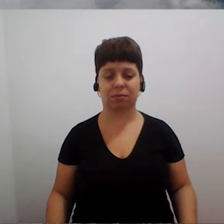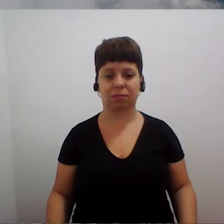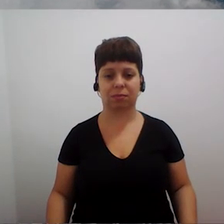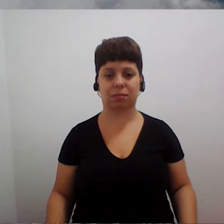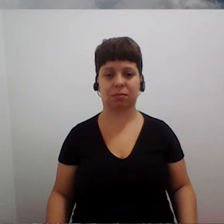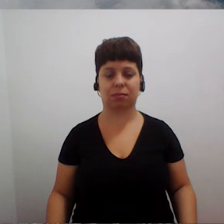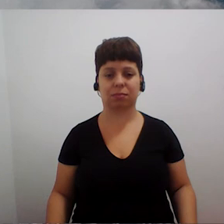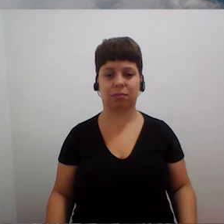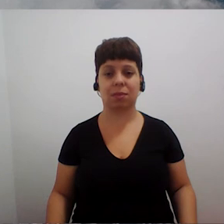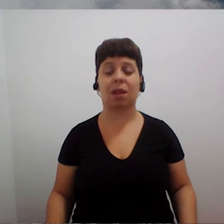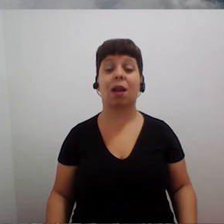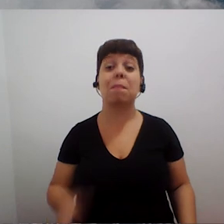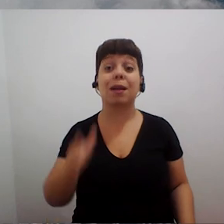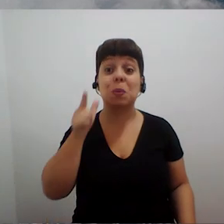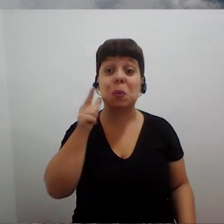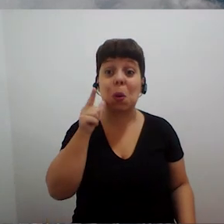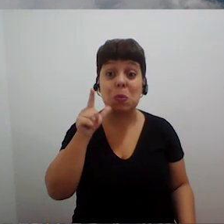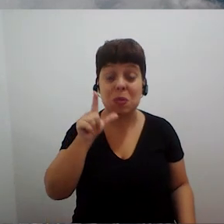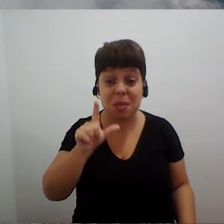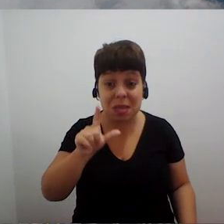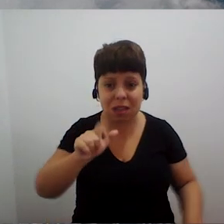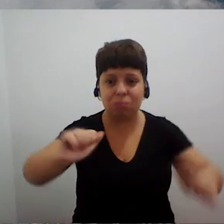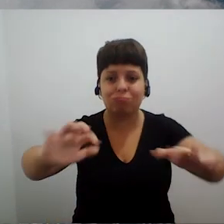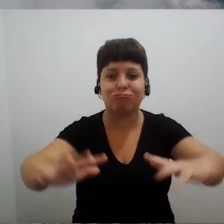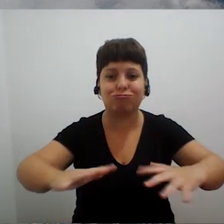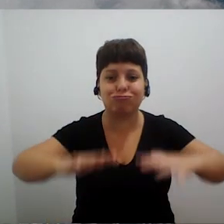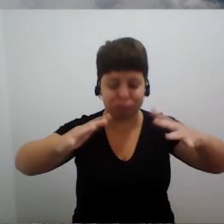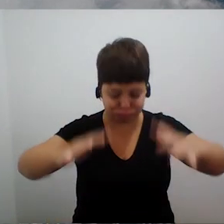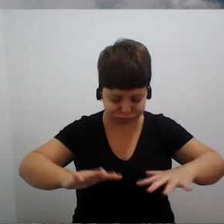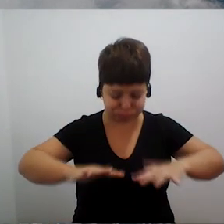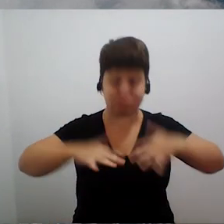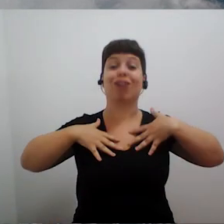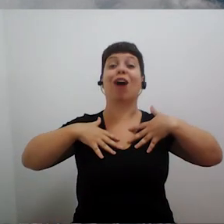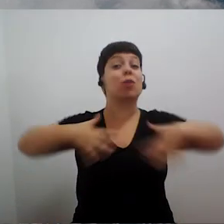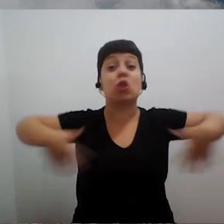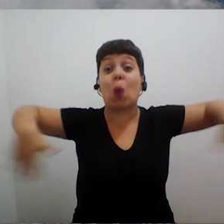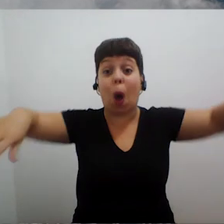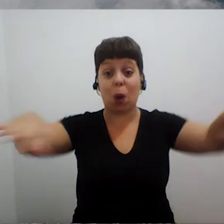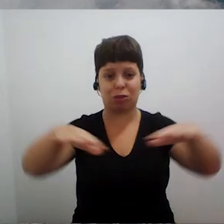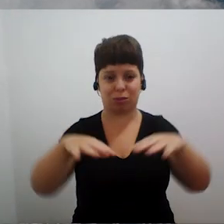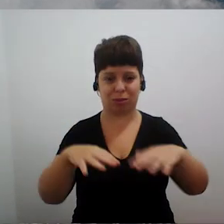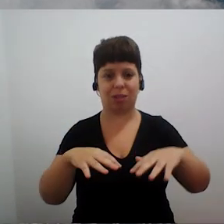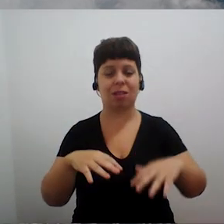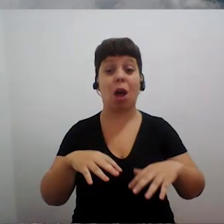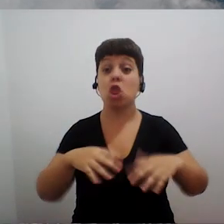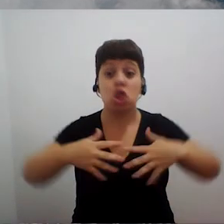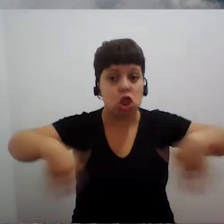Para que ele chegue para todos nós é aquele que nós temos o direito